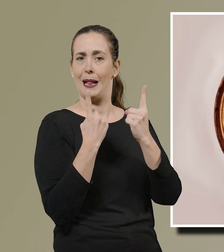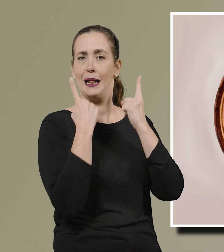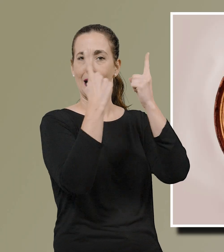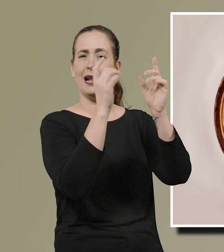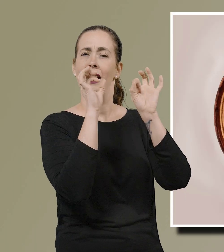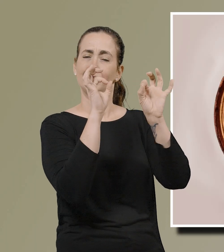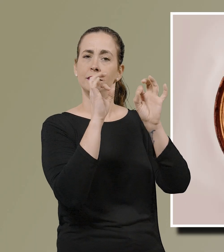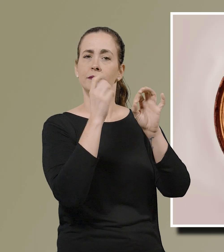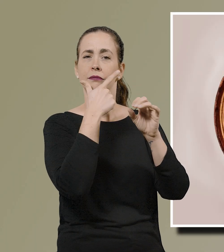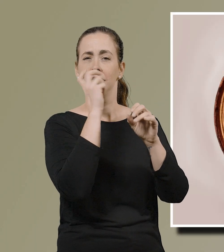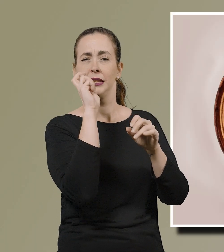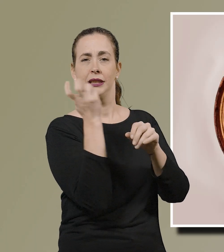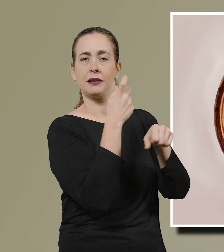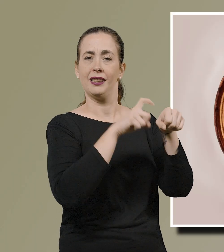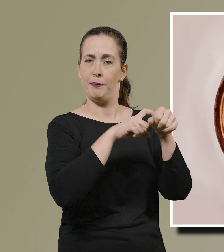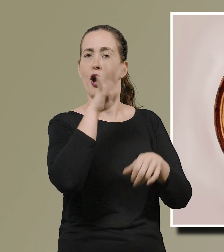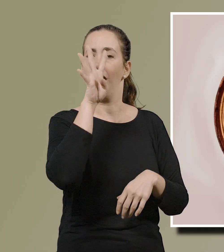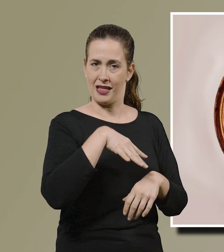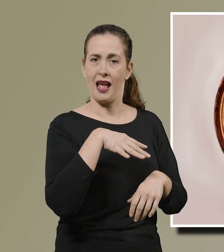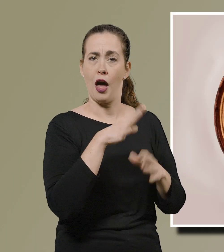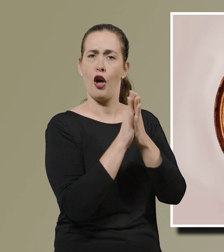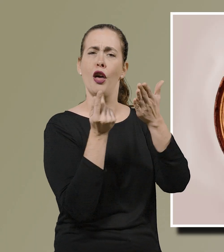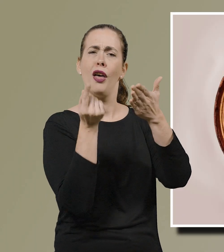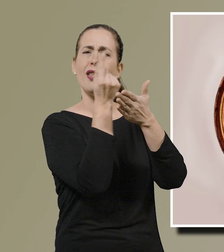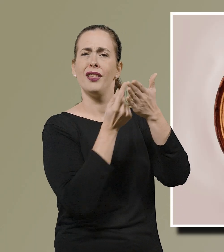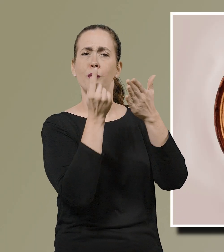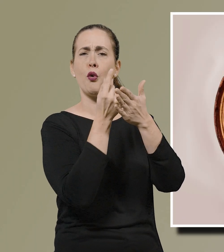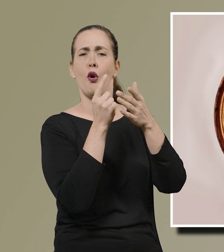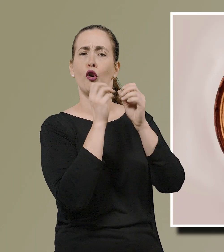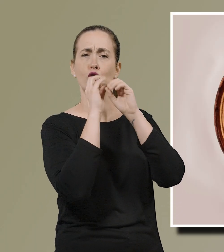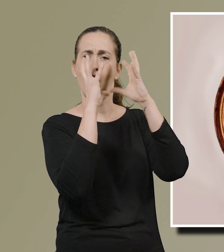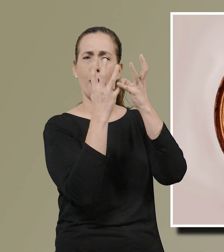exemplars primerencs de rajoles policromes catalanes,